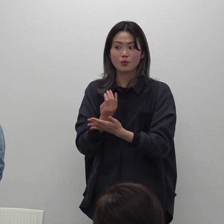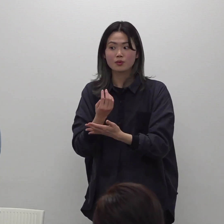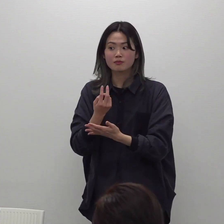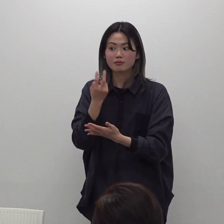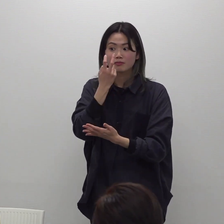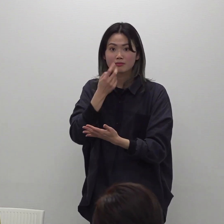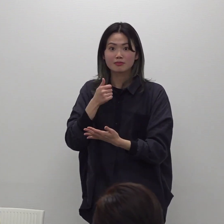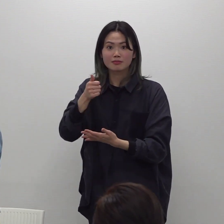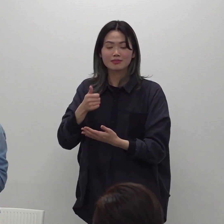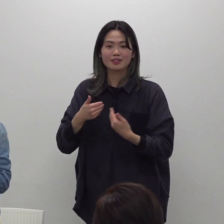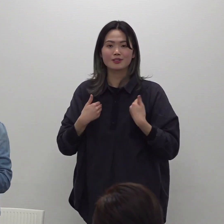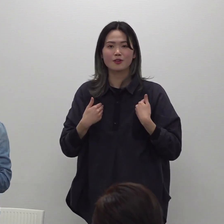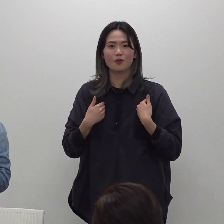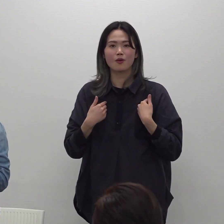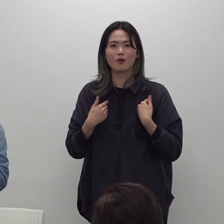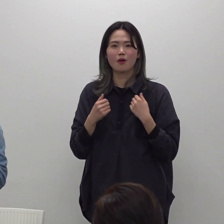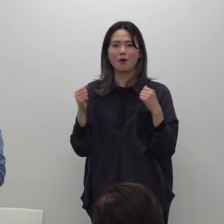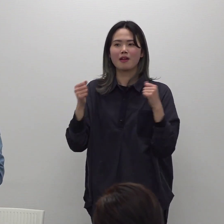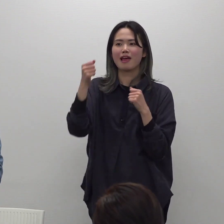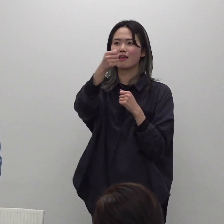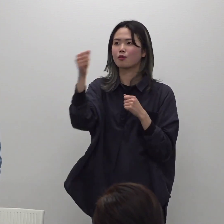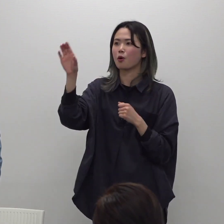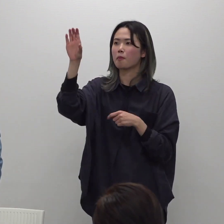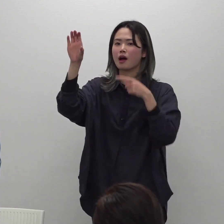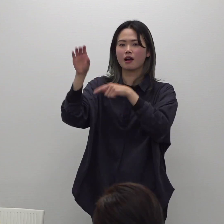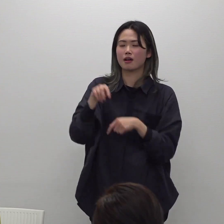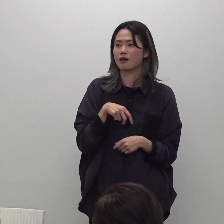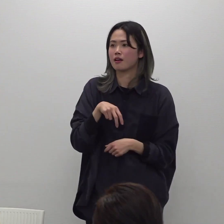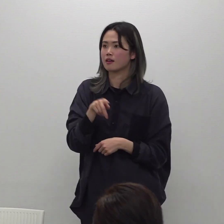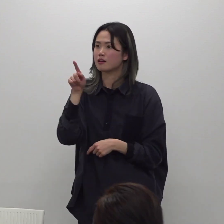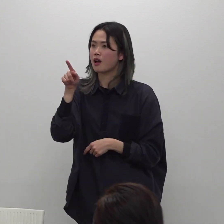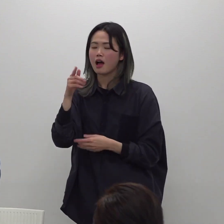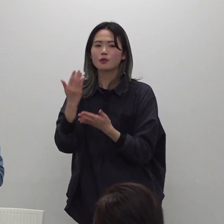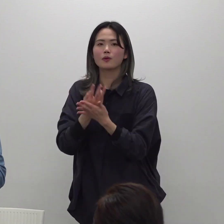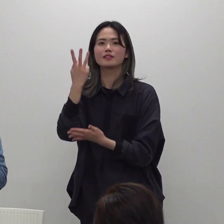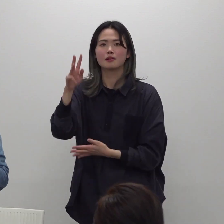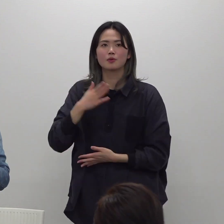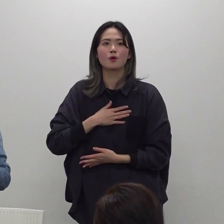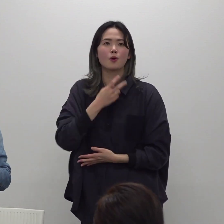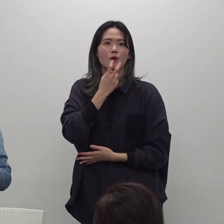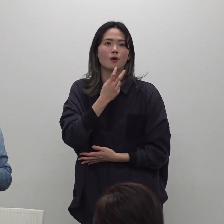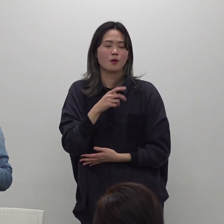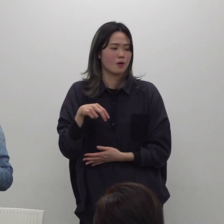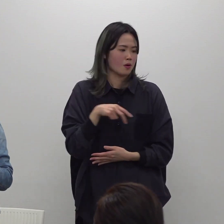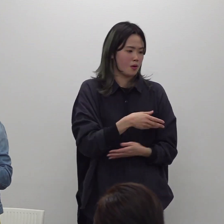冷蔵庫に貼ってあるキッチンタイマーを見に行って「まだ３分ある」と、他のことをする